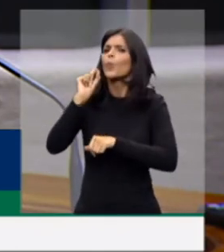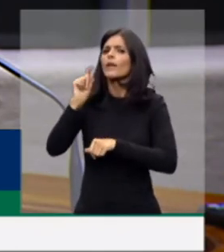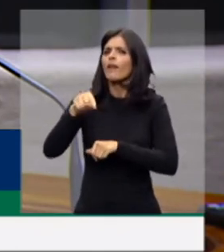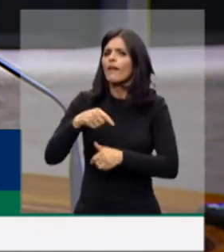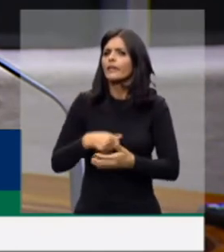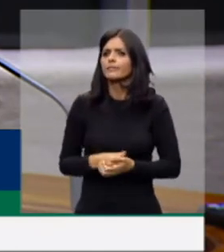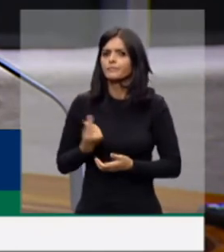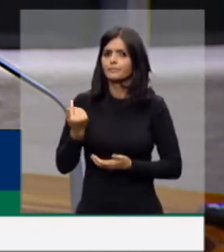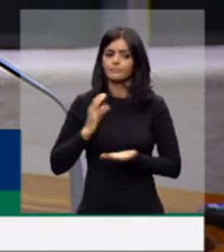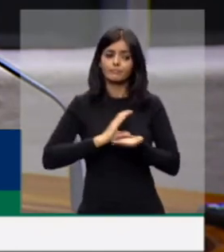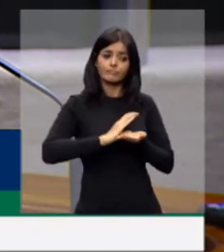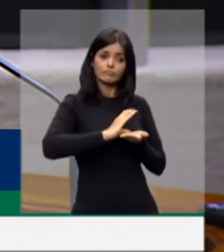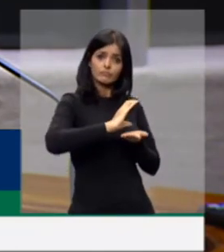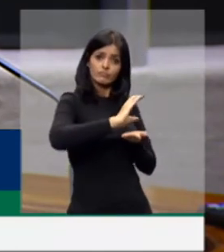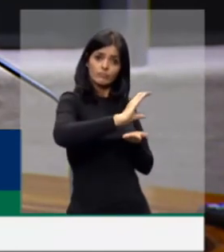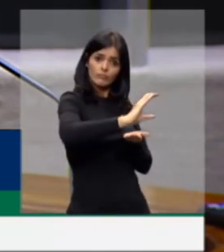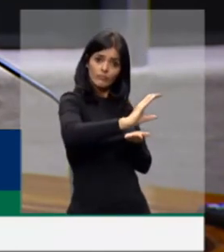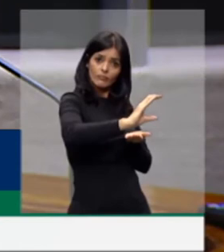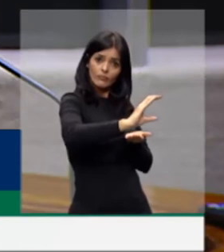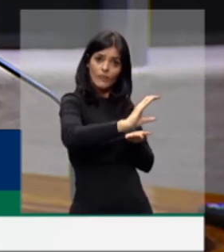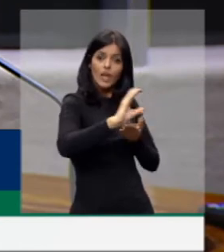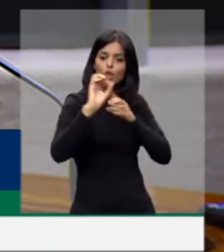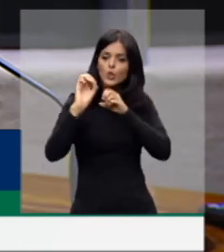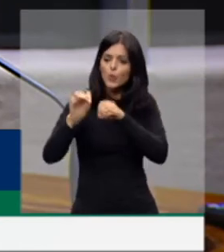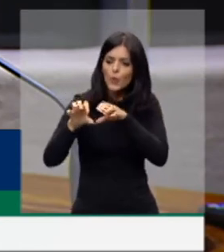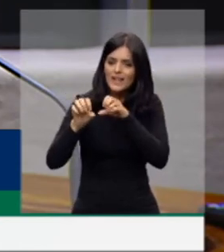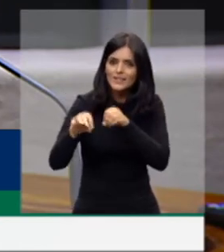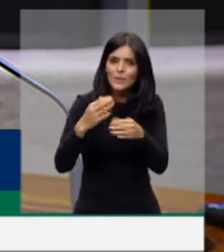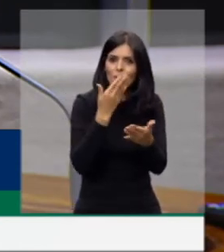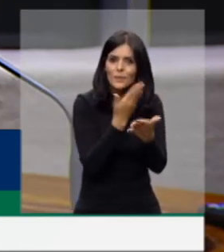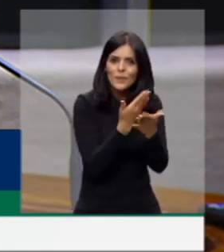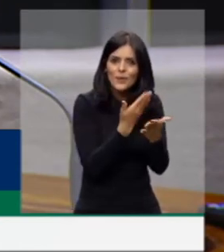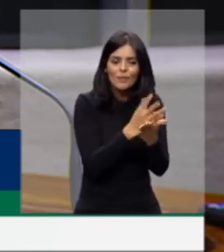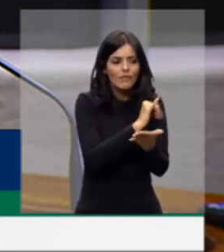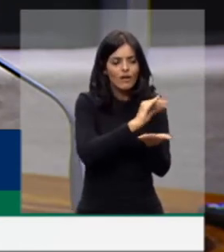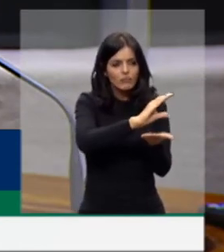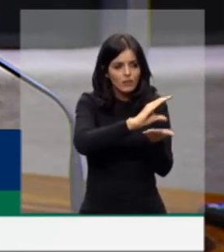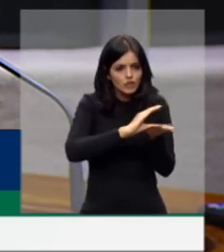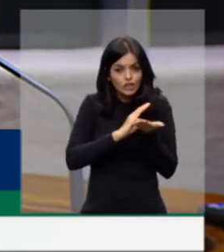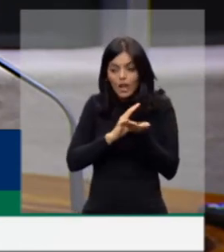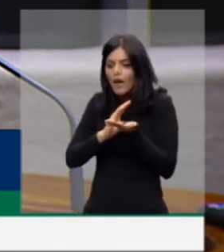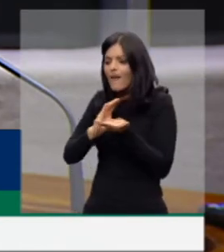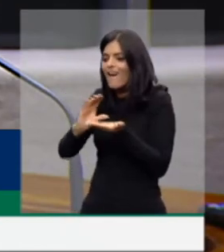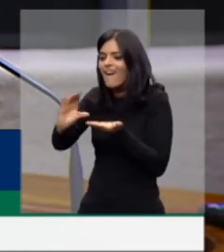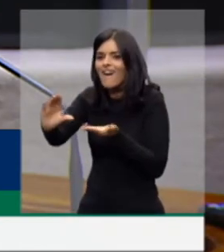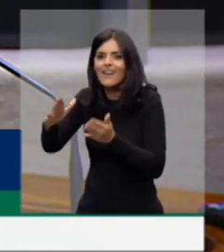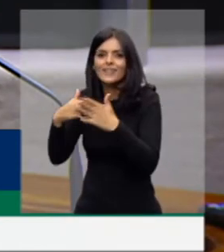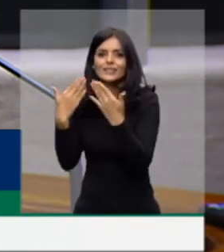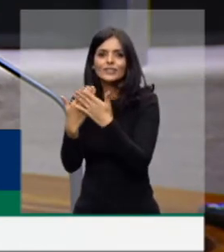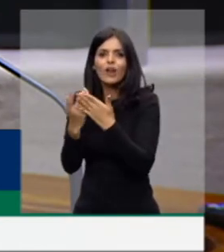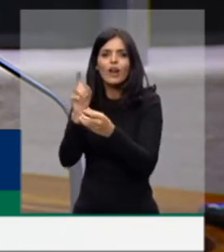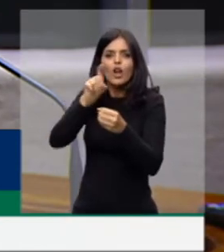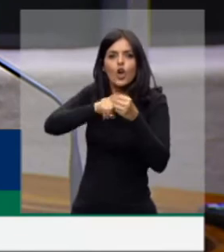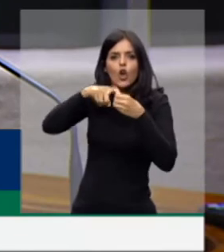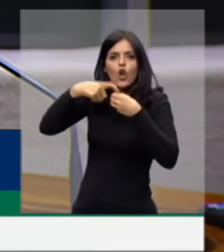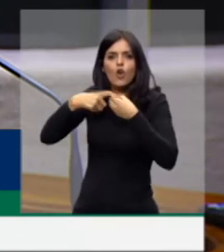MÊS DE AGOSTO. FELIZMENTE O SENADO FEZ ALGUMAS ... SABER QUE SÃO A TRANSFERÊNCIA DE RECURSOS DA EDUCAÇÃO